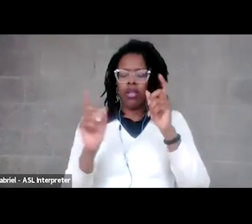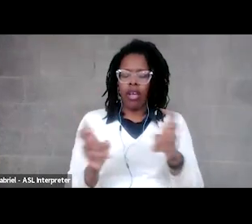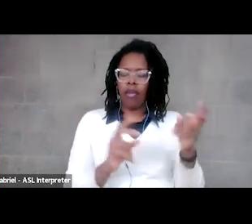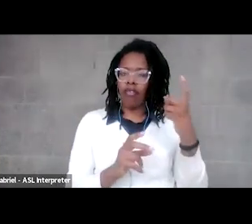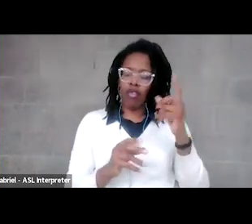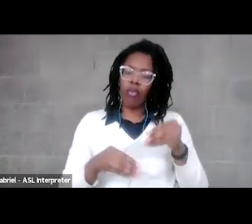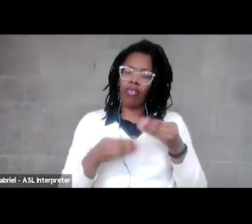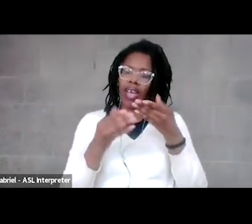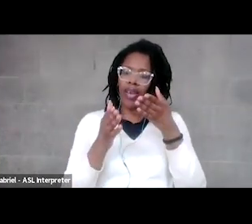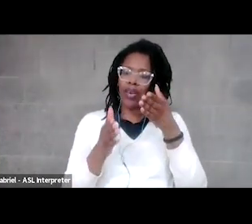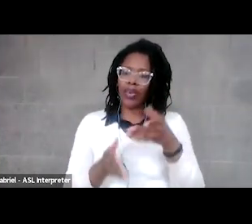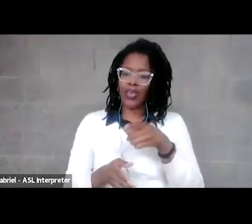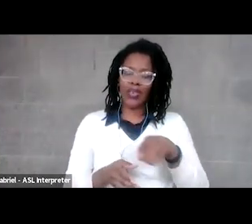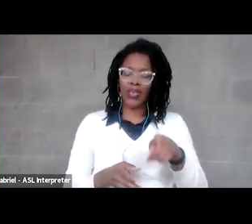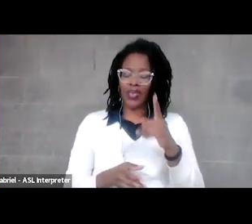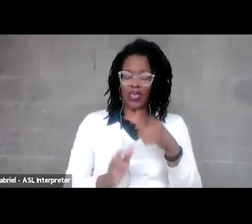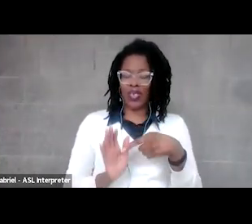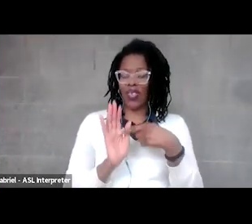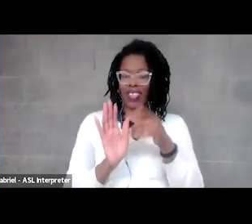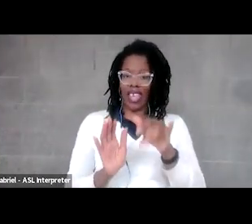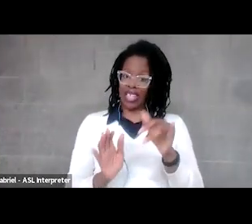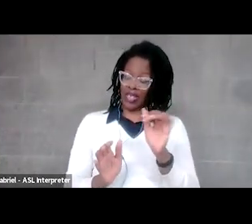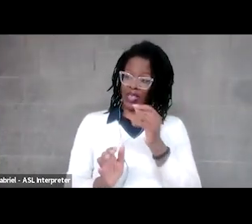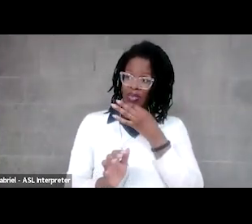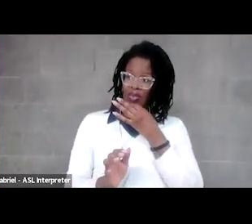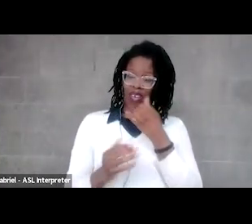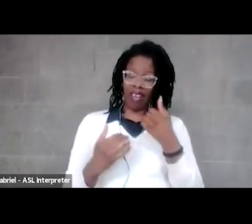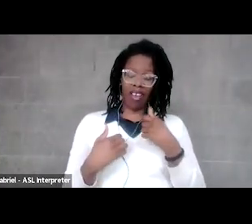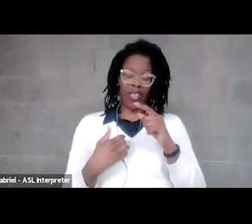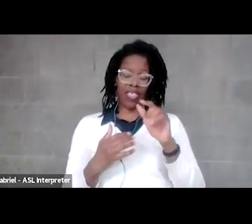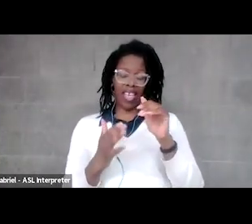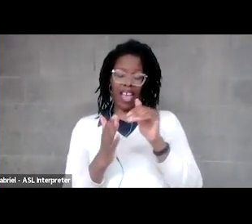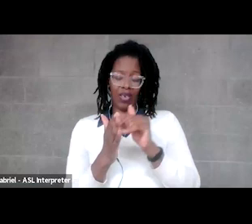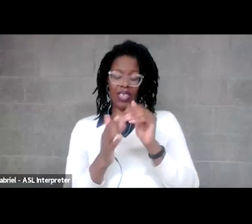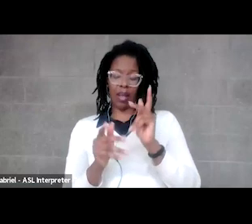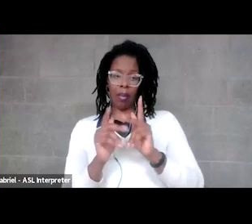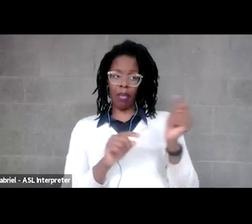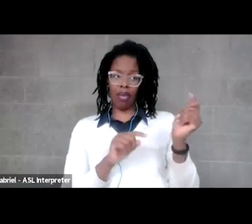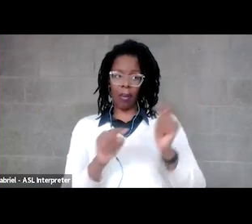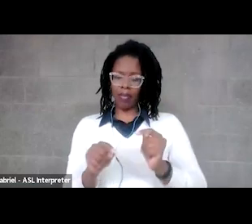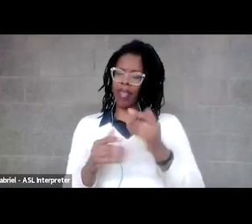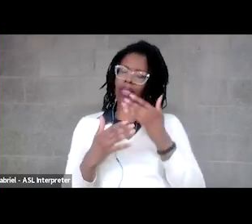y ustedes lo están demostrando. Ya casi estamos alcanzando los mil asistentes. Muchas gracias por tomarse el tiempo de unirse a nosotros.